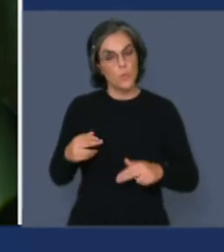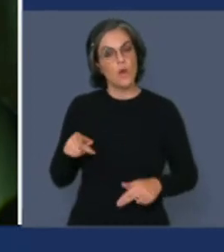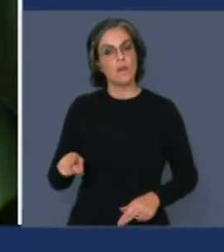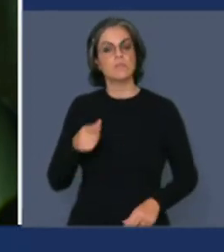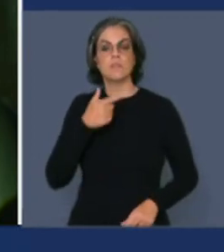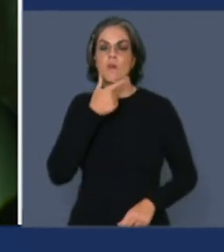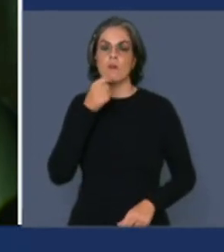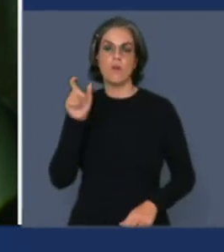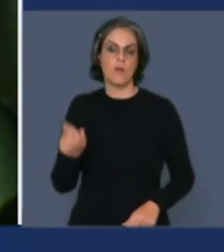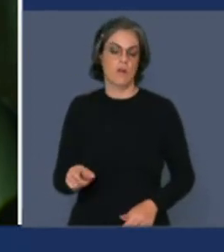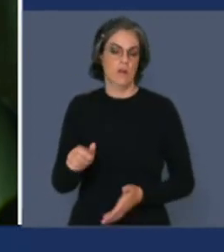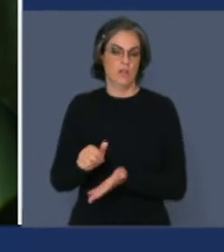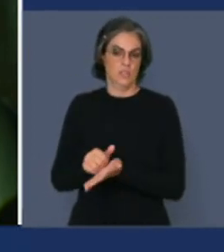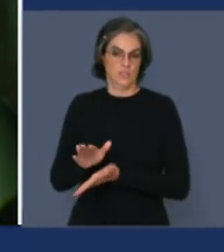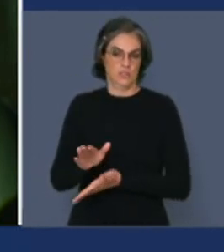TRABALHADOR DO INSS LÁ NO NOSSO ESTADO, RIO GRANDE DO